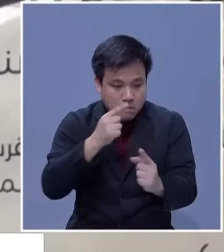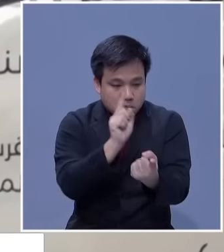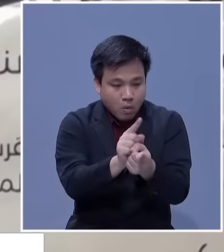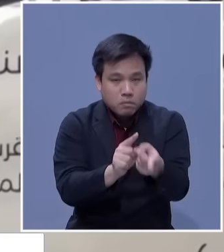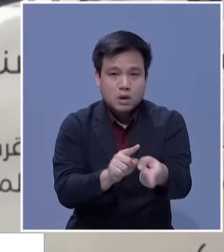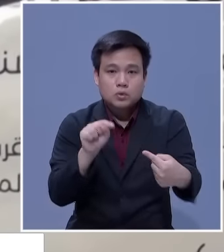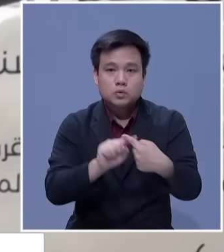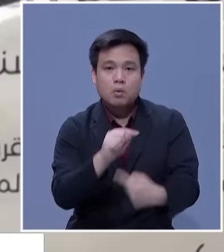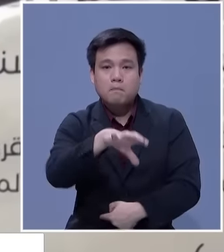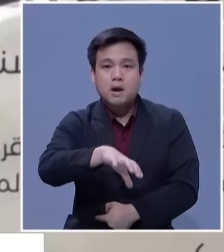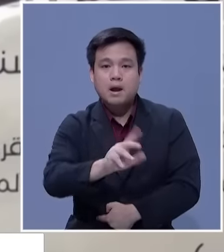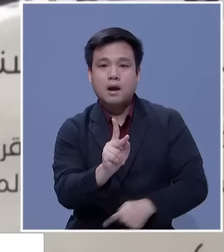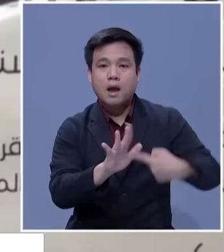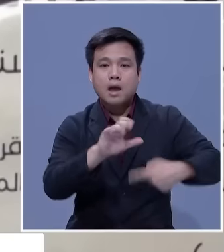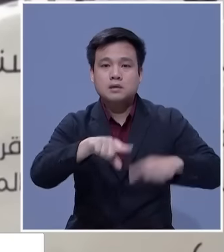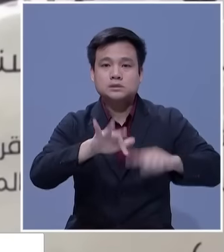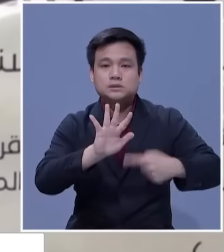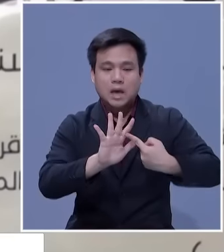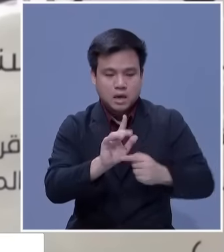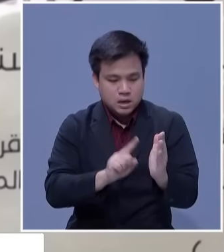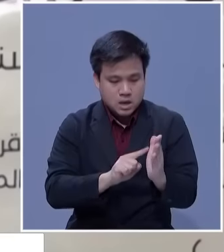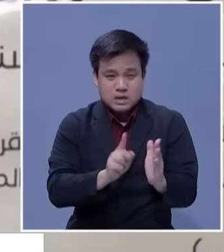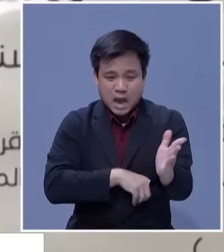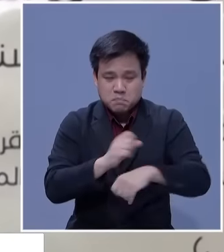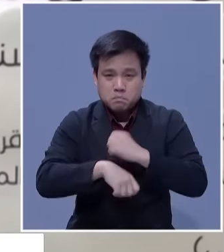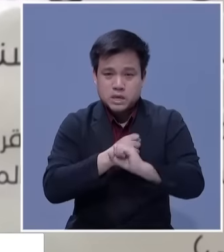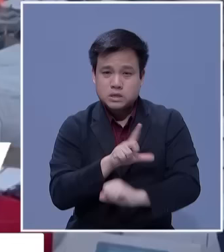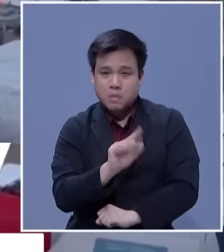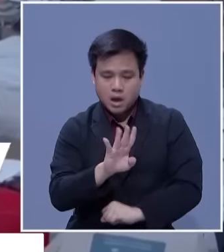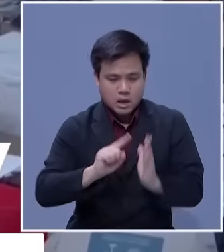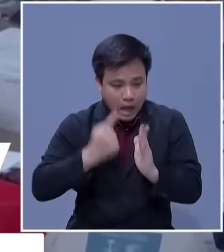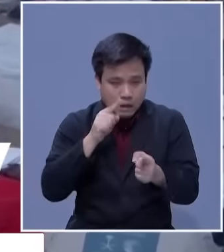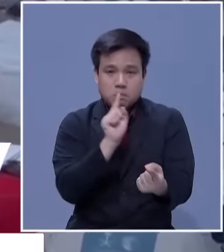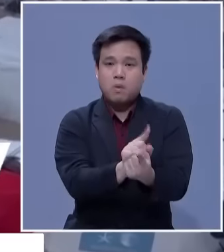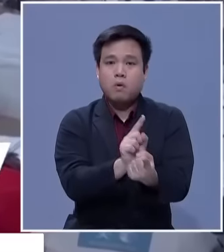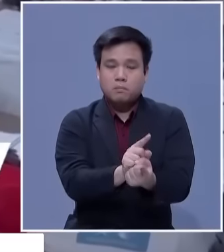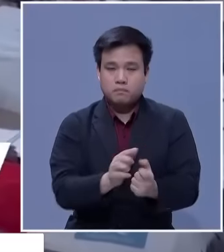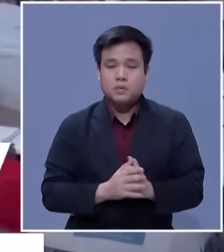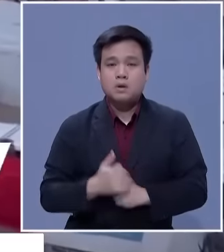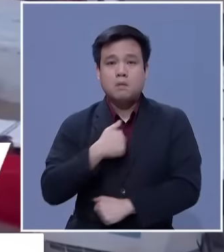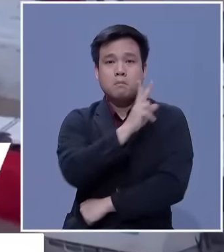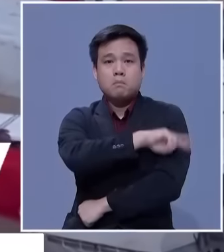กาซ่าในรอบ 25 ปีโดยตลอดหลายเดือนที่ผ่าน มาหน่วยงานสาธารณสุขในกาซ่าได้มีการเตือน